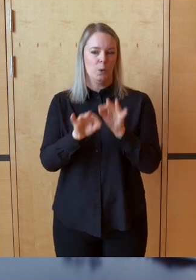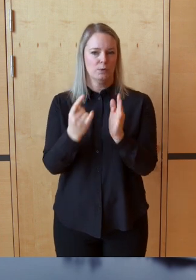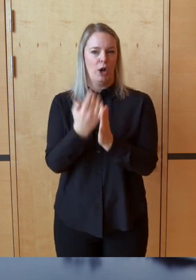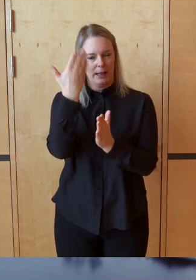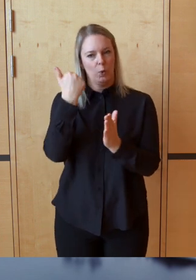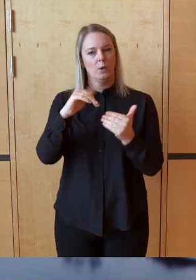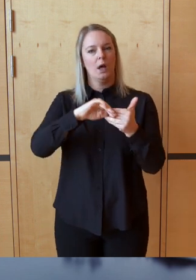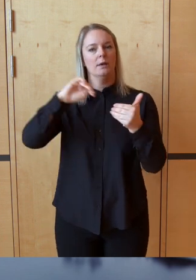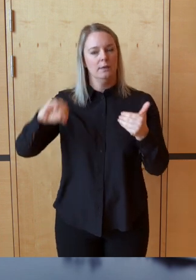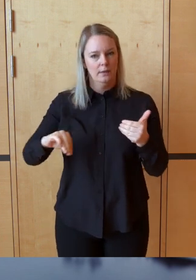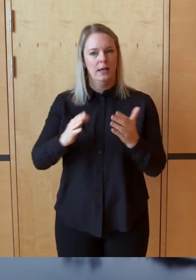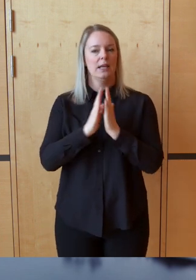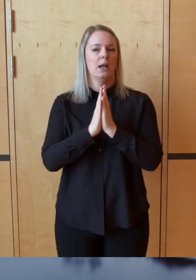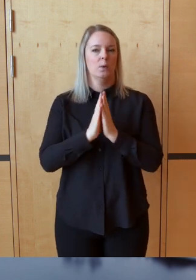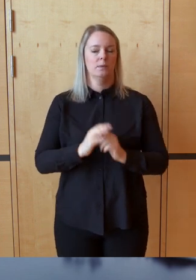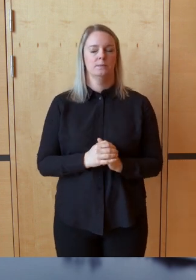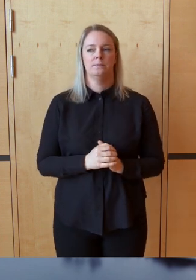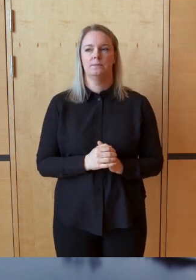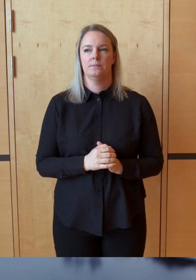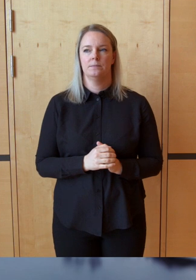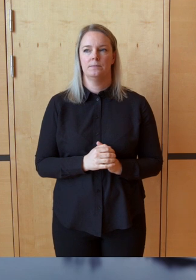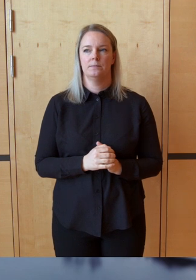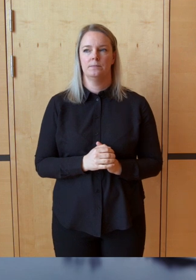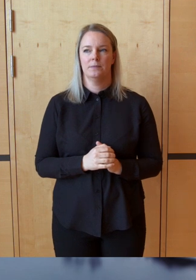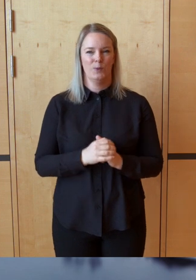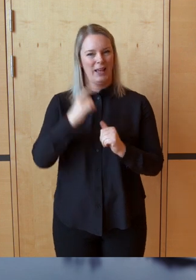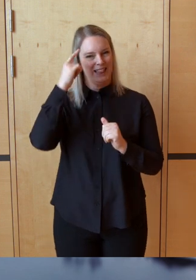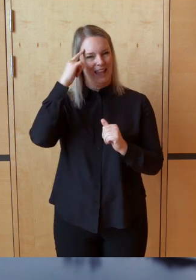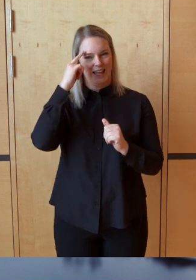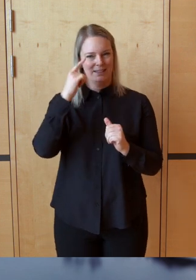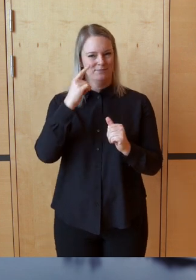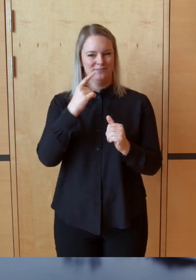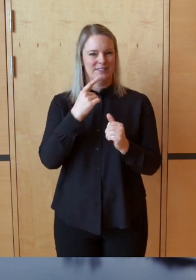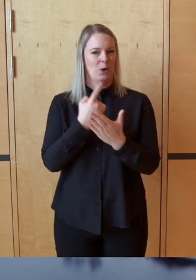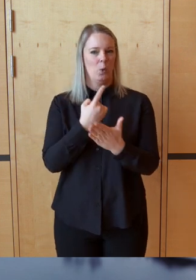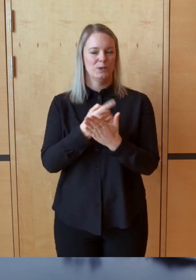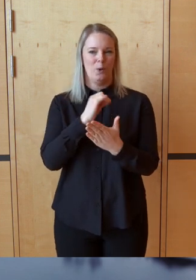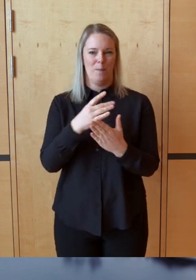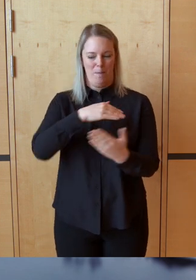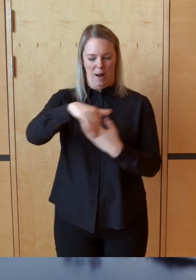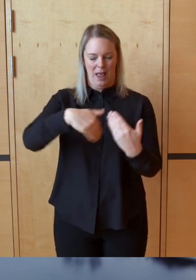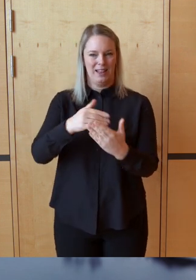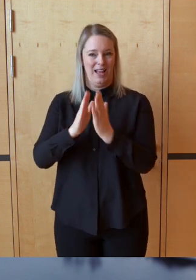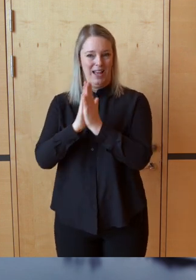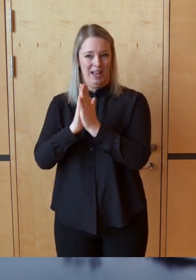Satte man kan inte förväxla detta då med kyrkklockor Det är inte samma sak Det är inte det